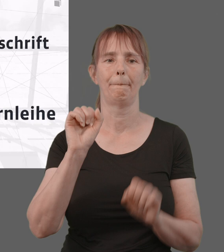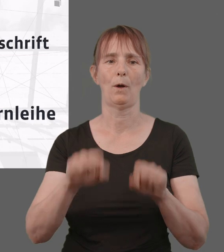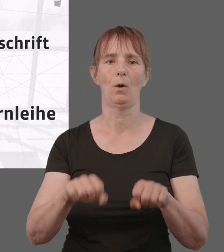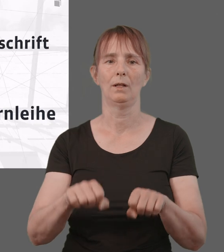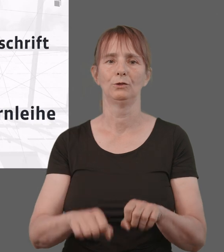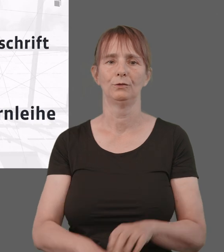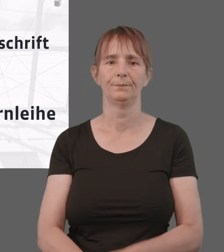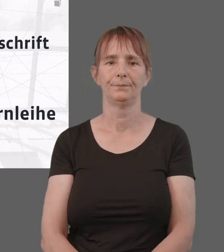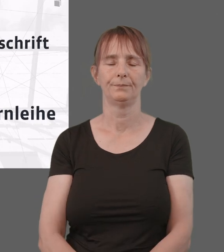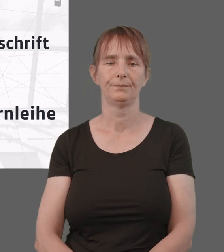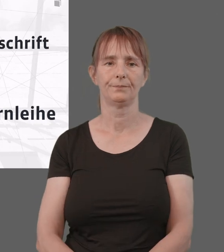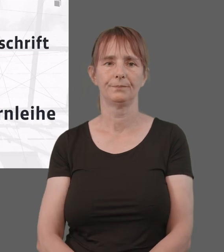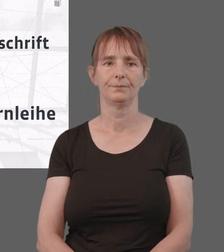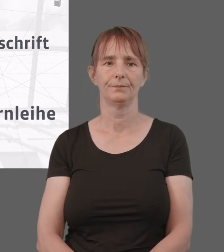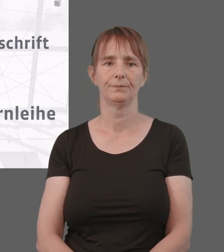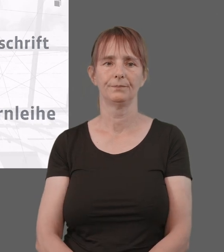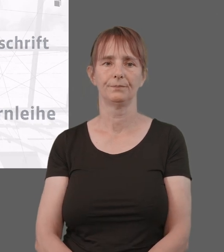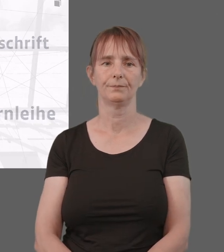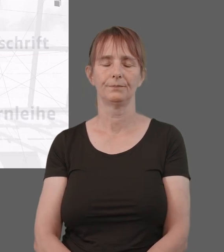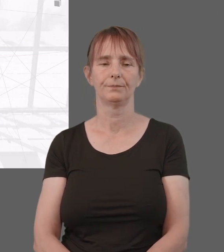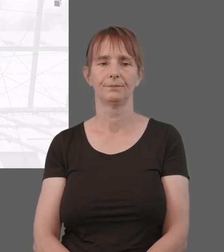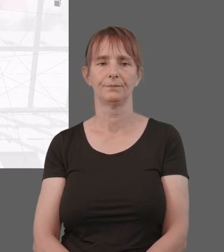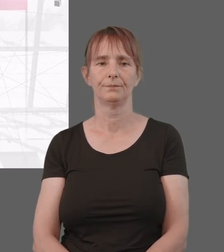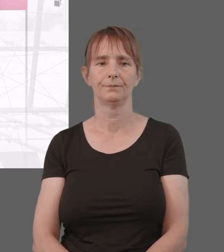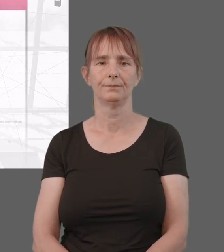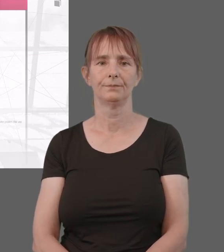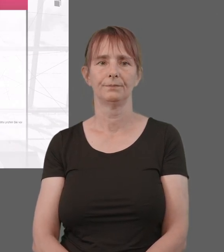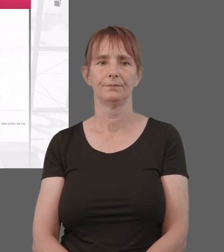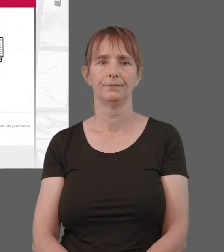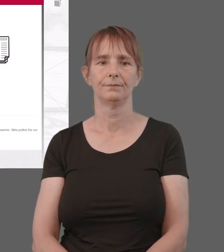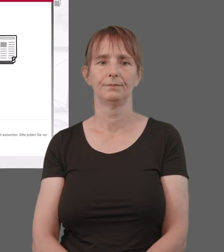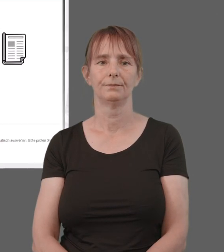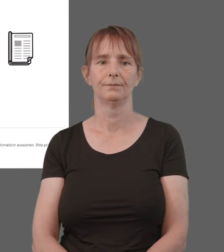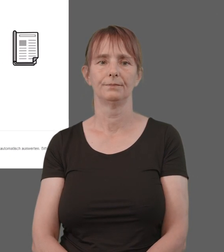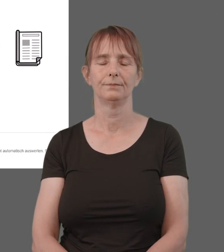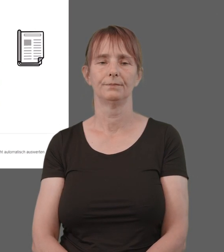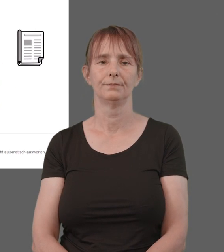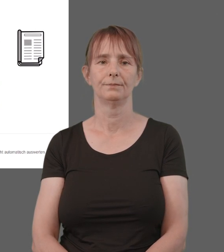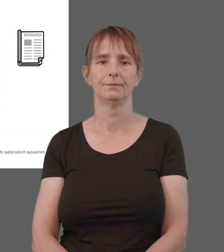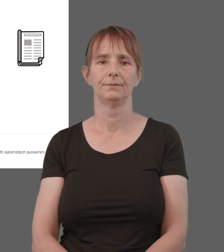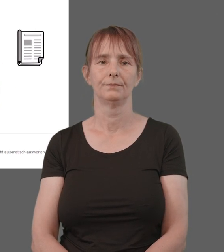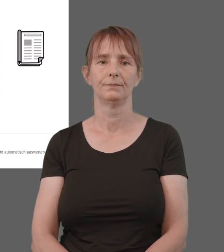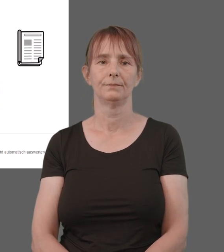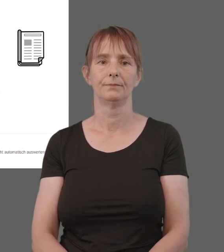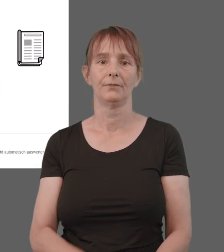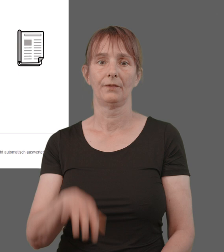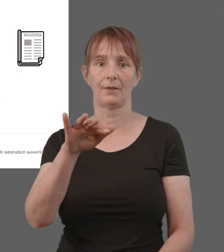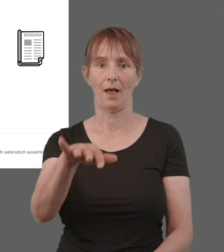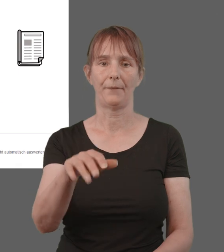bestellbar. Bei Zeitschriften, die es sowohl als Druckausgabe als auch als Online-Ressource gibt,